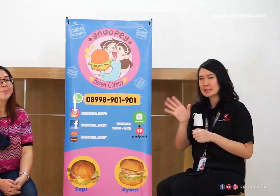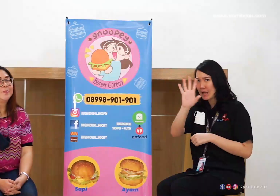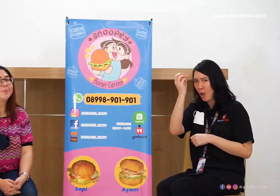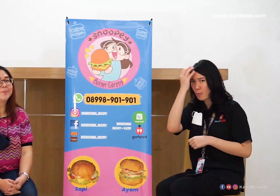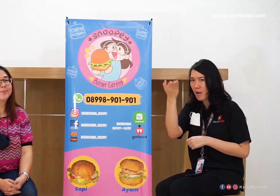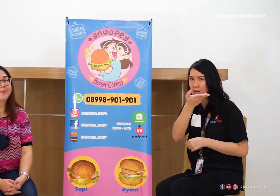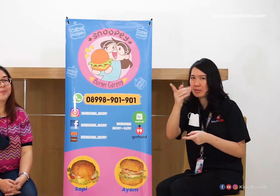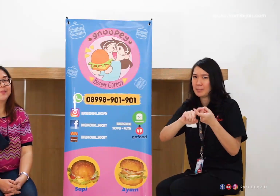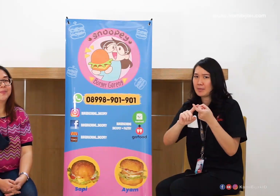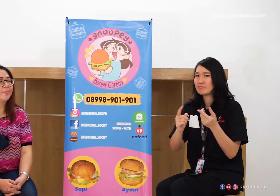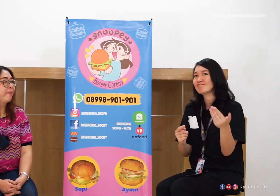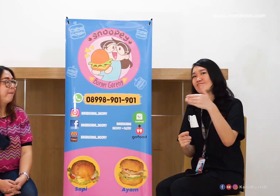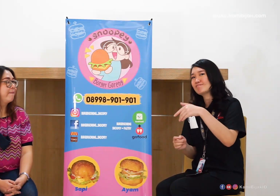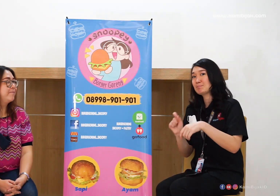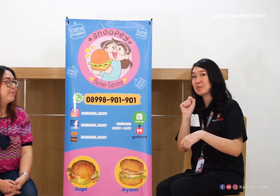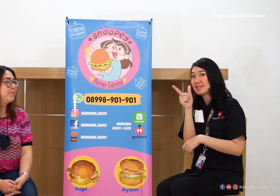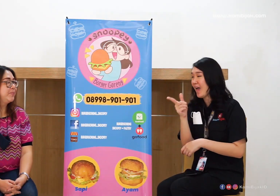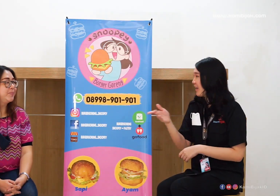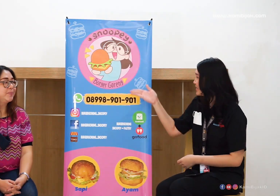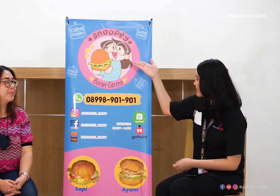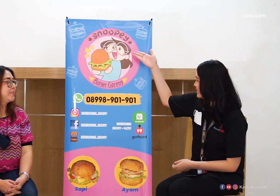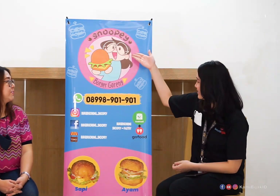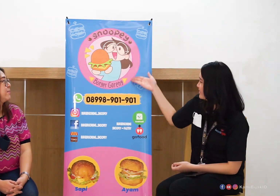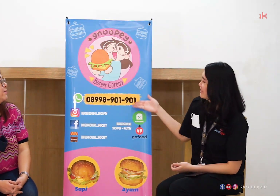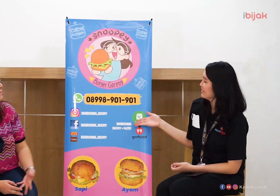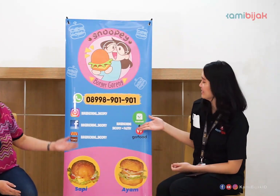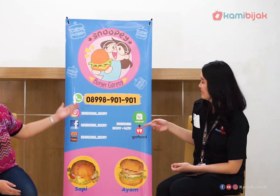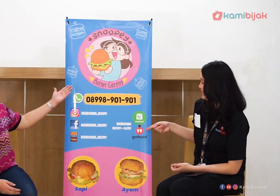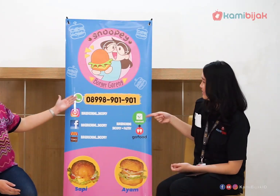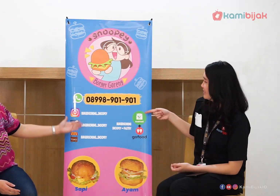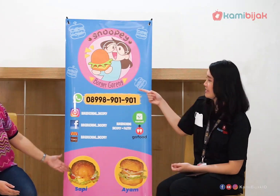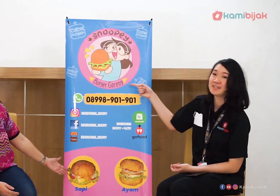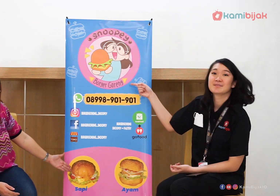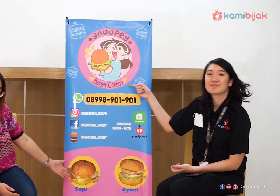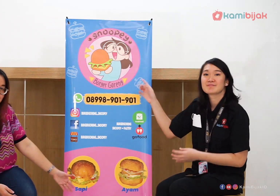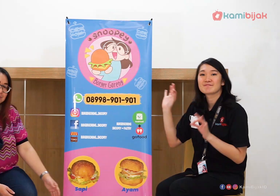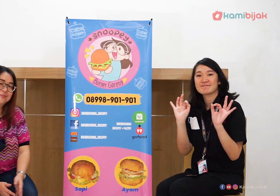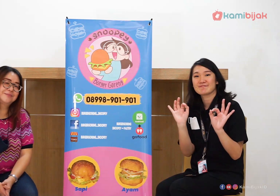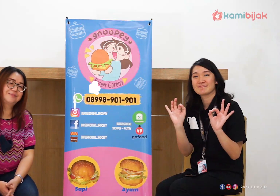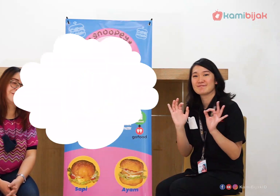Teman-teman jangan lupa datang ya ke Burger Goreng Snoopey.